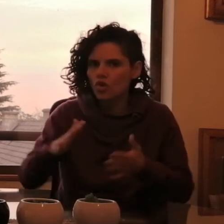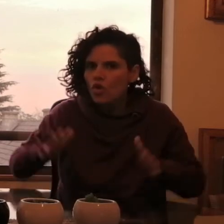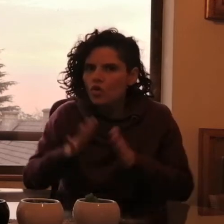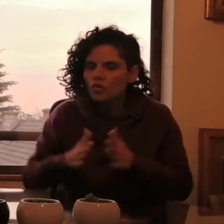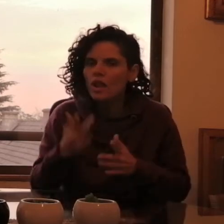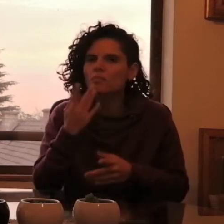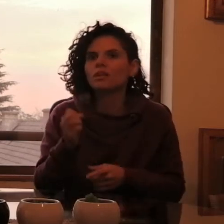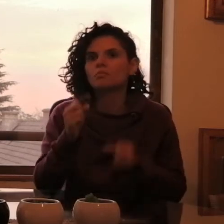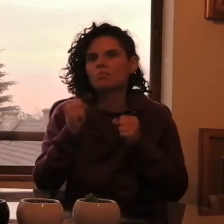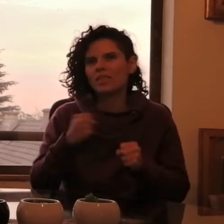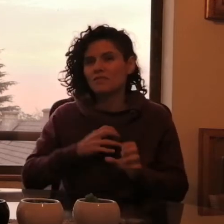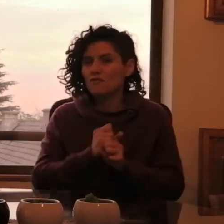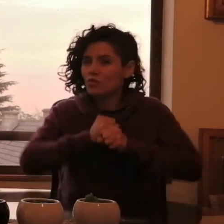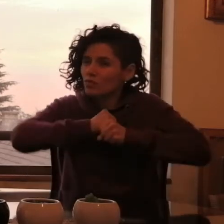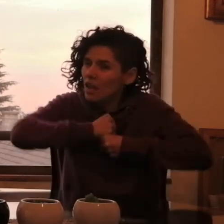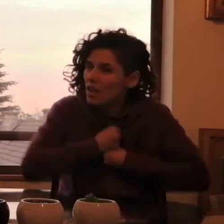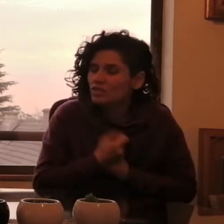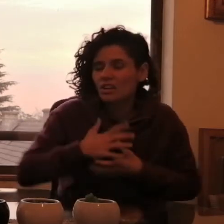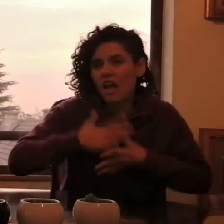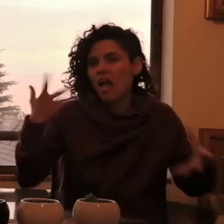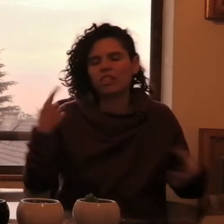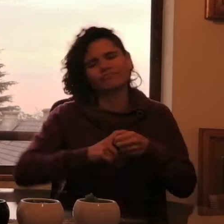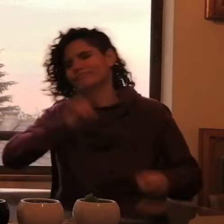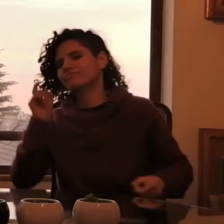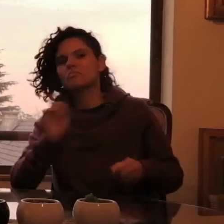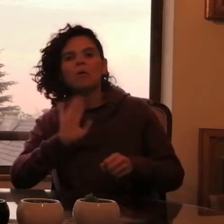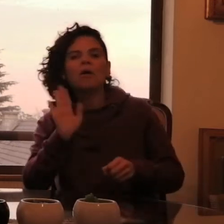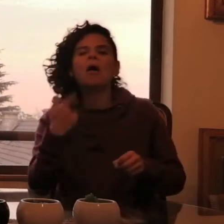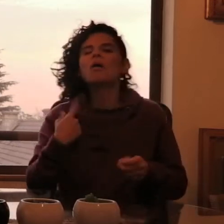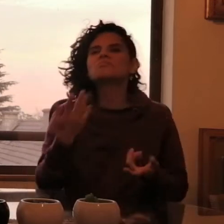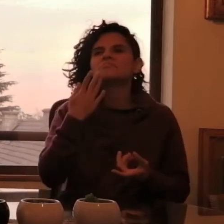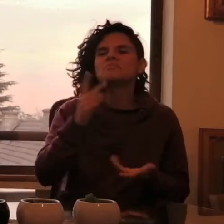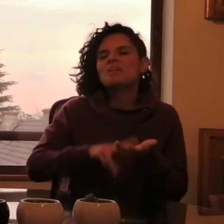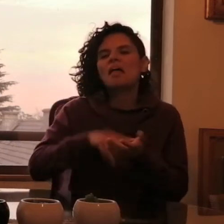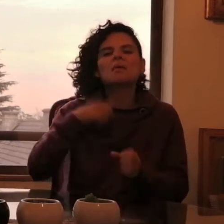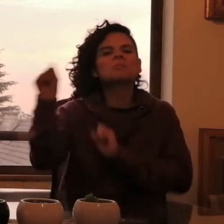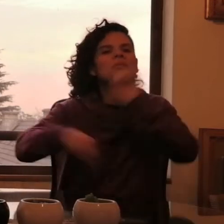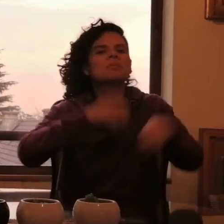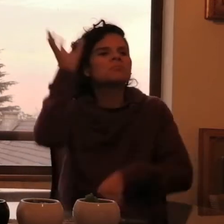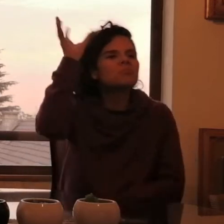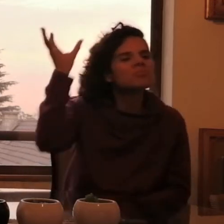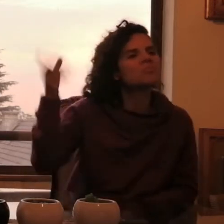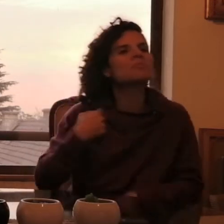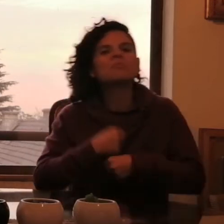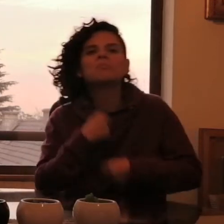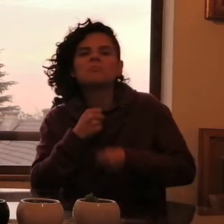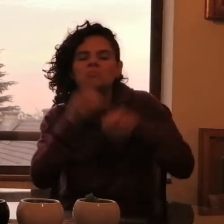una situación así es alta -si es alta entonces como yo no pescaba nada, daba lo mismo, yo hacía mi pega bien